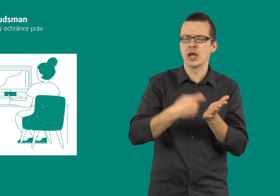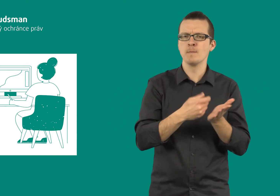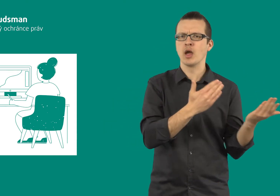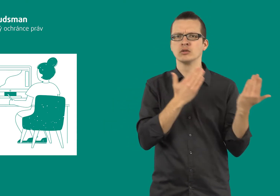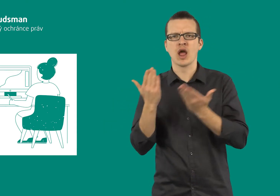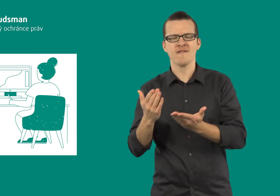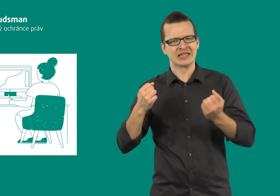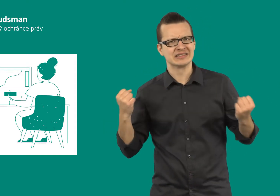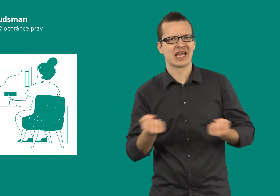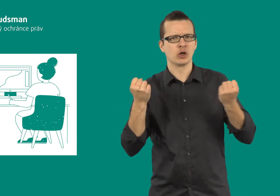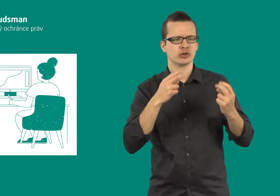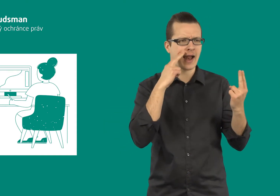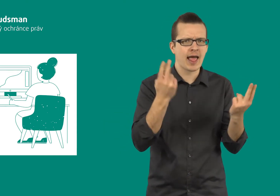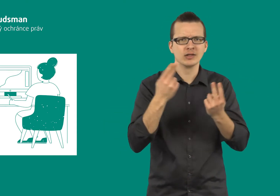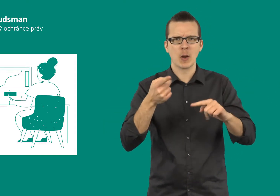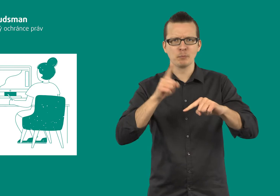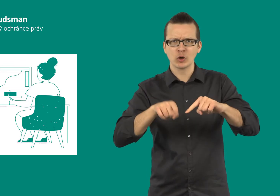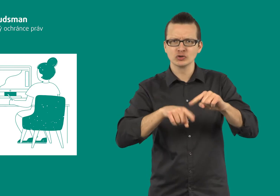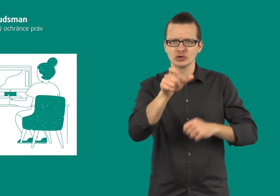motivační efekt se tak zcela vytrácí.